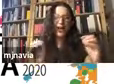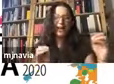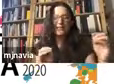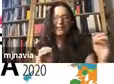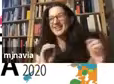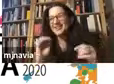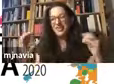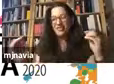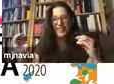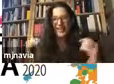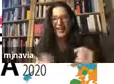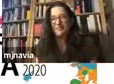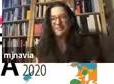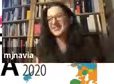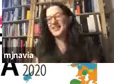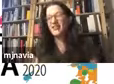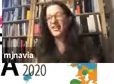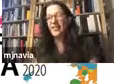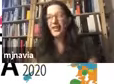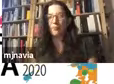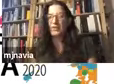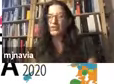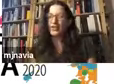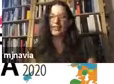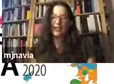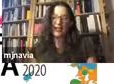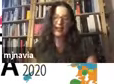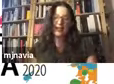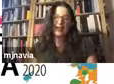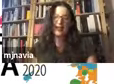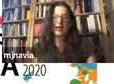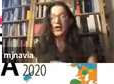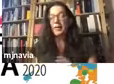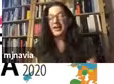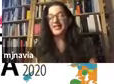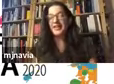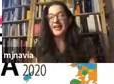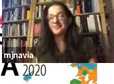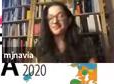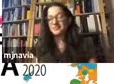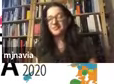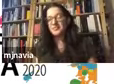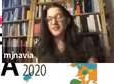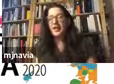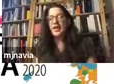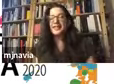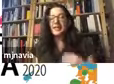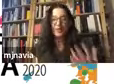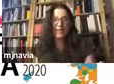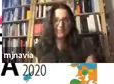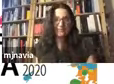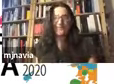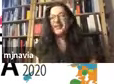animales o referencias a animales en las vidas de las personas, y que es una maravilla. También les